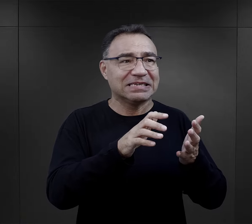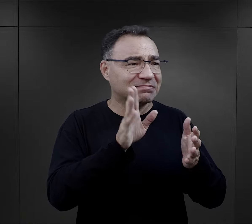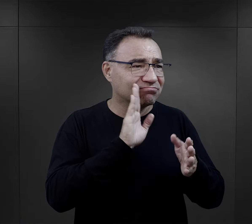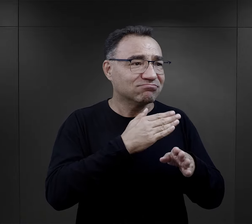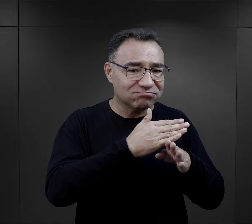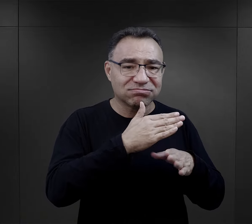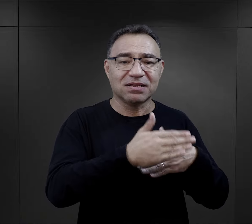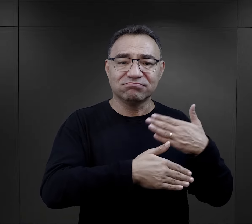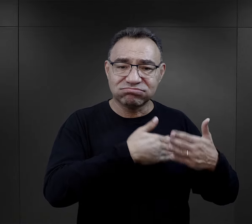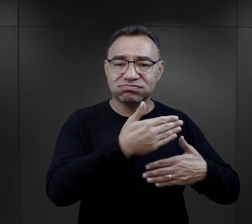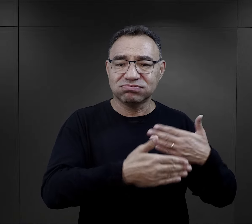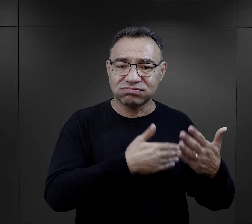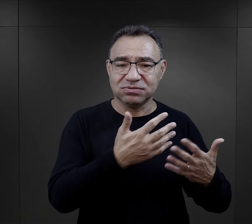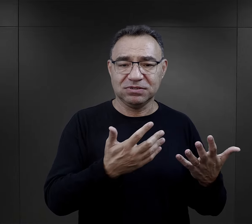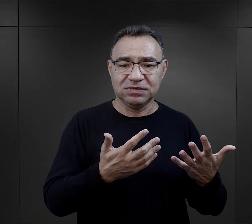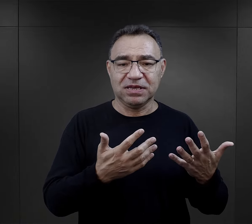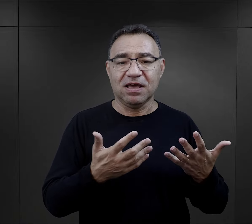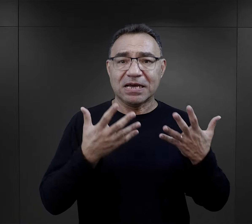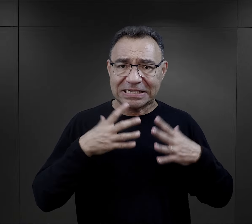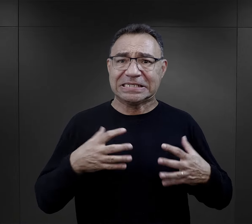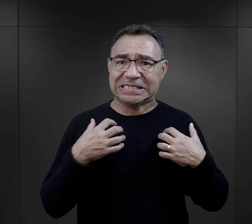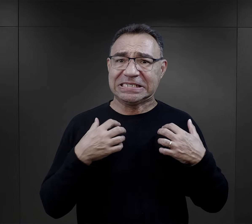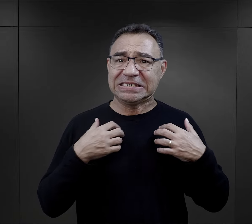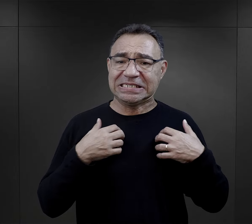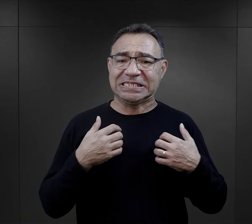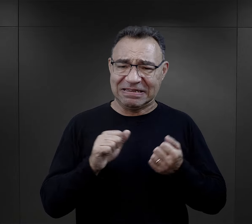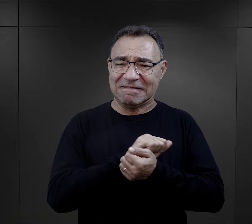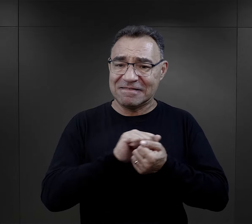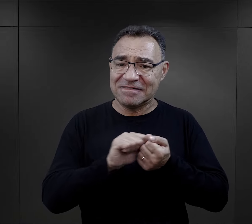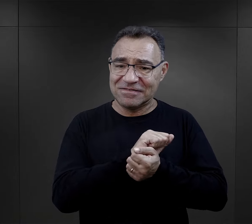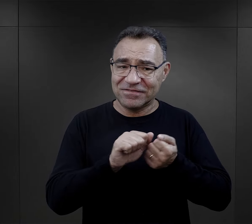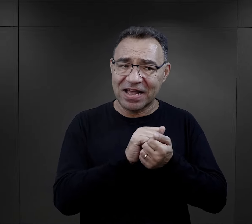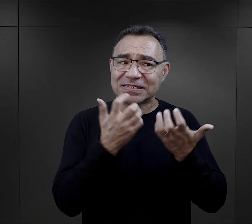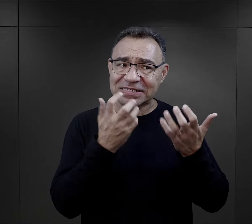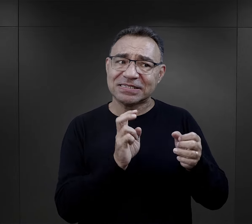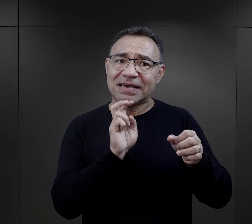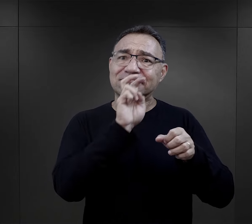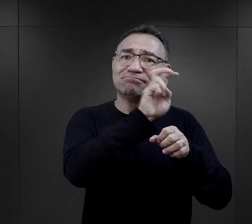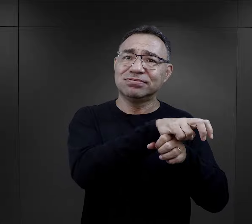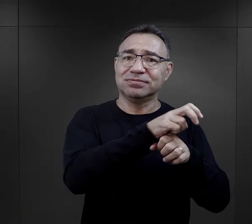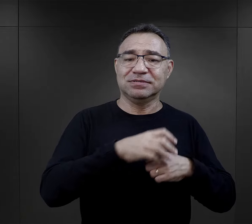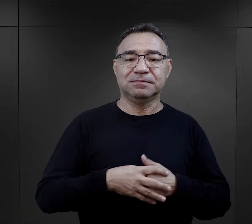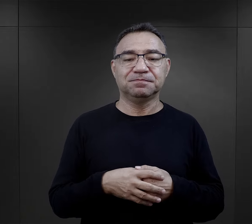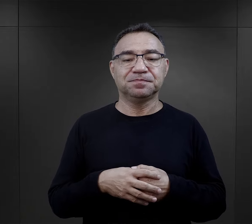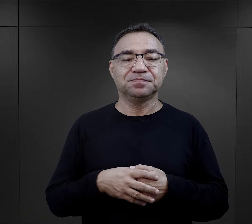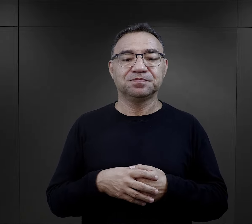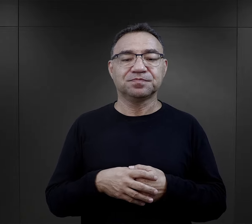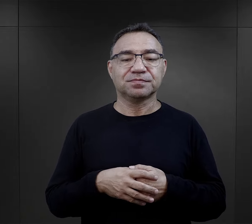i on jest, i on istnieje, i oni chcą przeżyć, żeby tam się dostać.